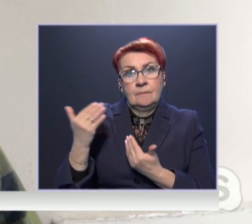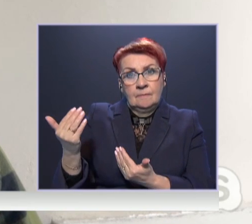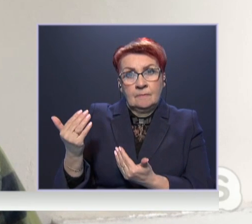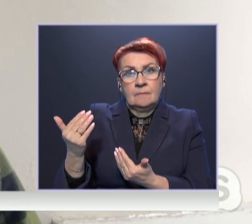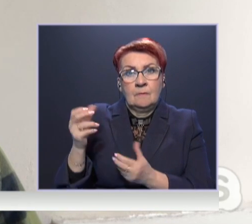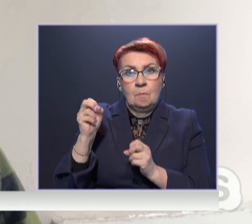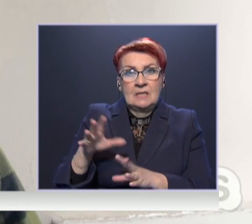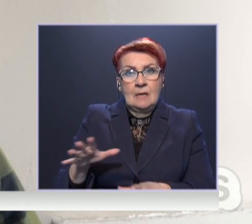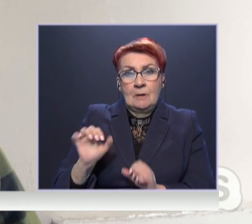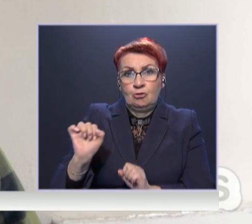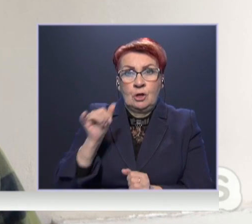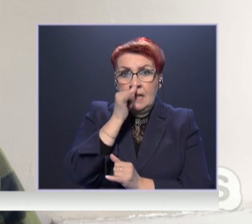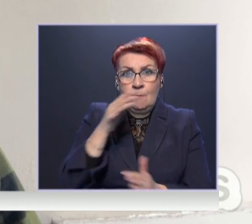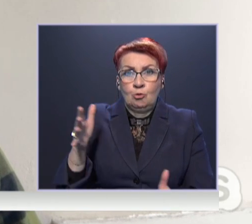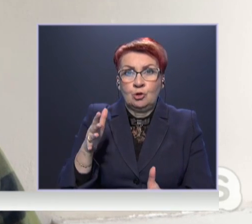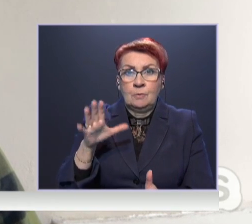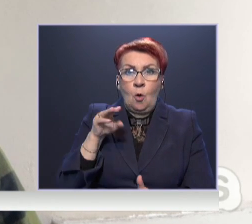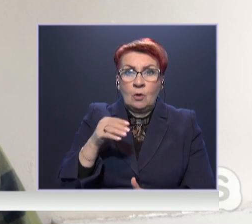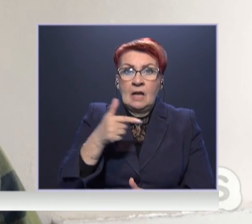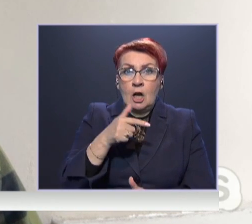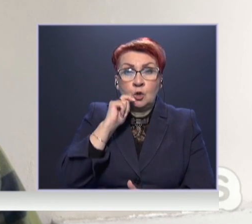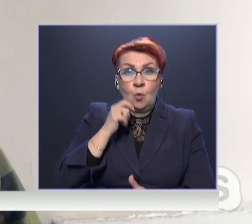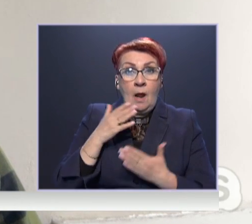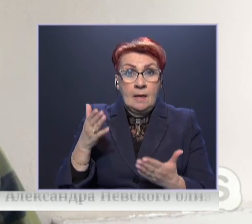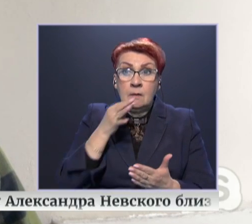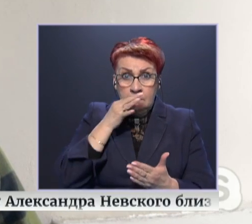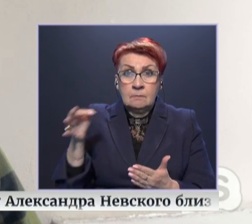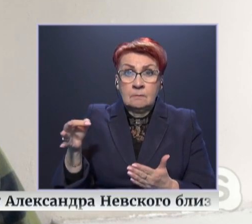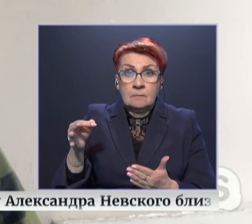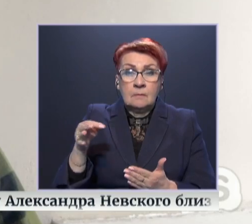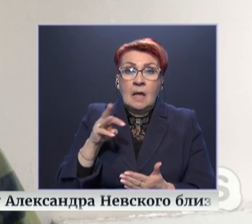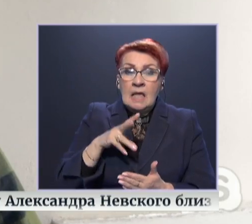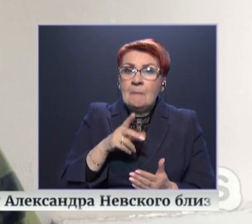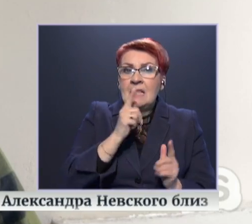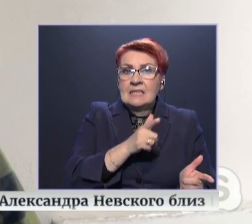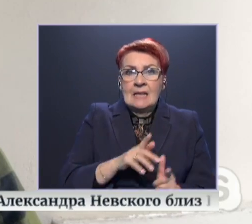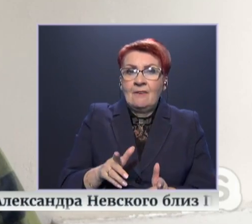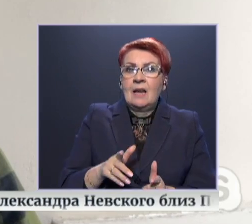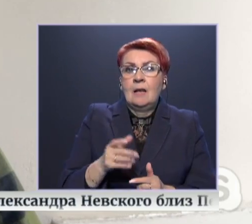не будем вас защищать от граждан Украины При всем при этом ему не согласовали легальное там появление